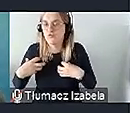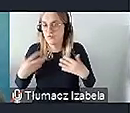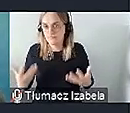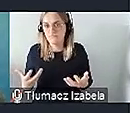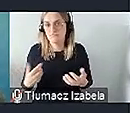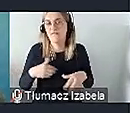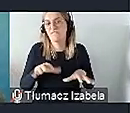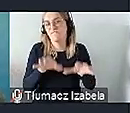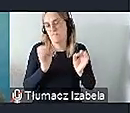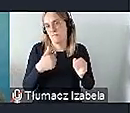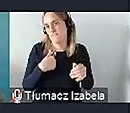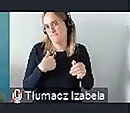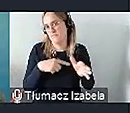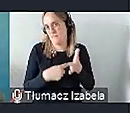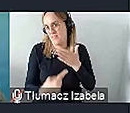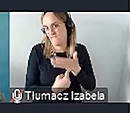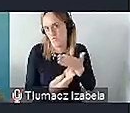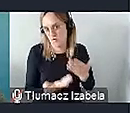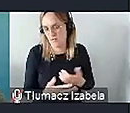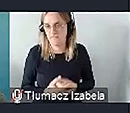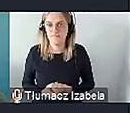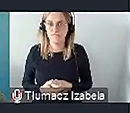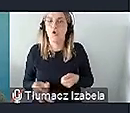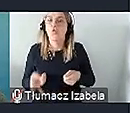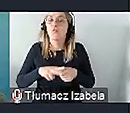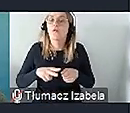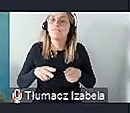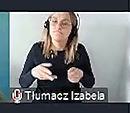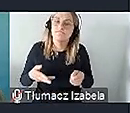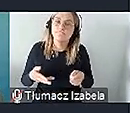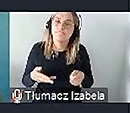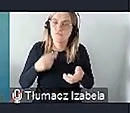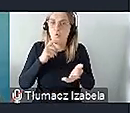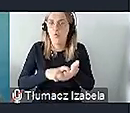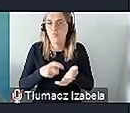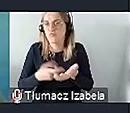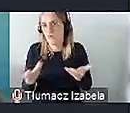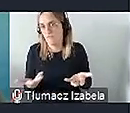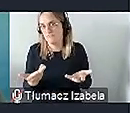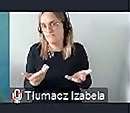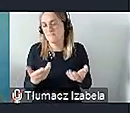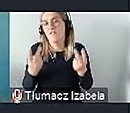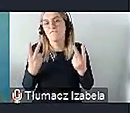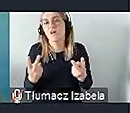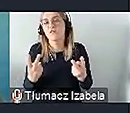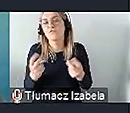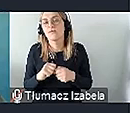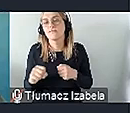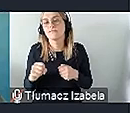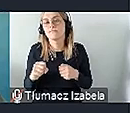Wtedy wybrałbym metaforę, którą tutaj mam - z tym kurczakiem. Więc istotne jest tutaj to,